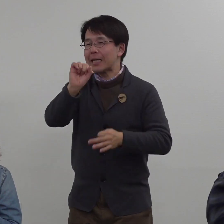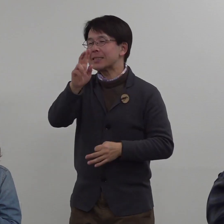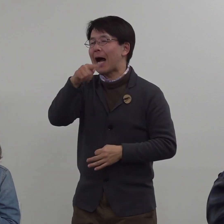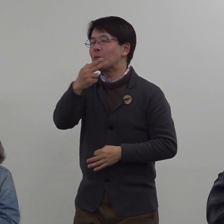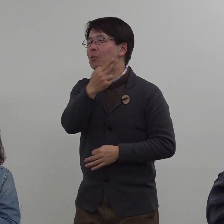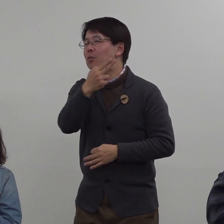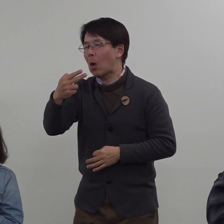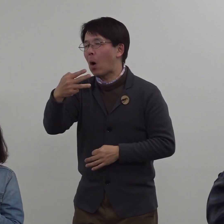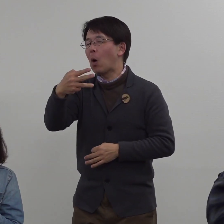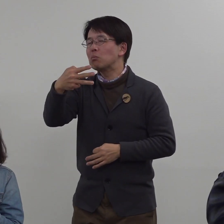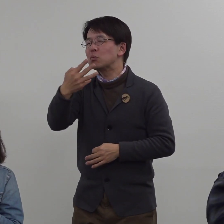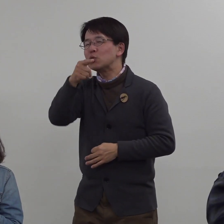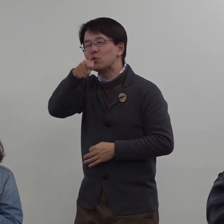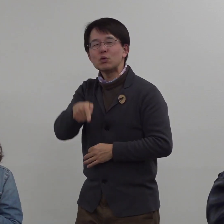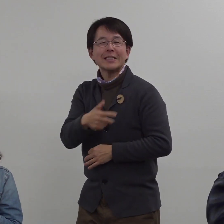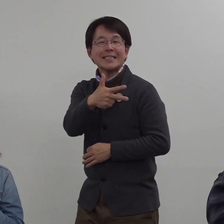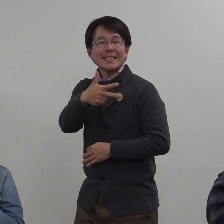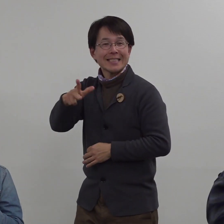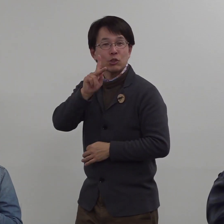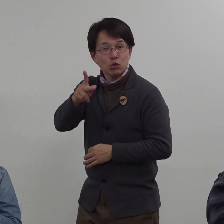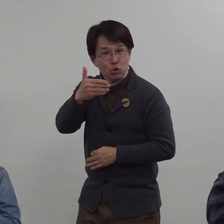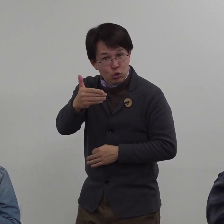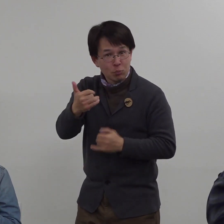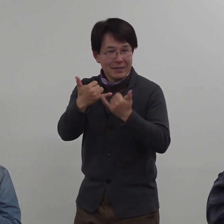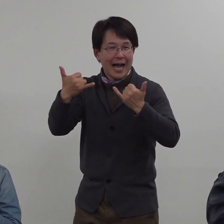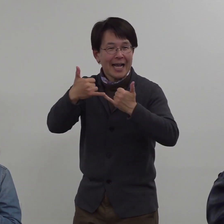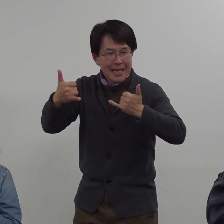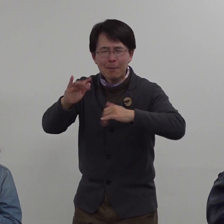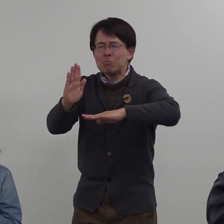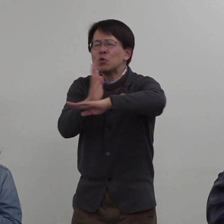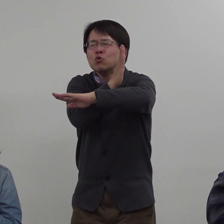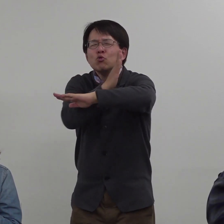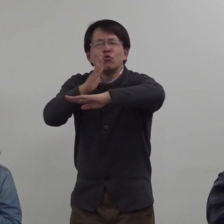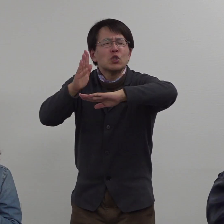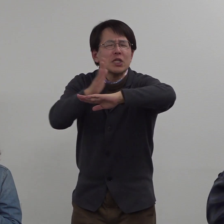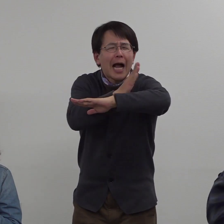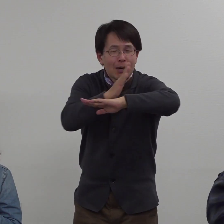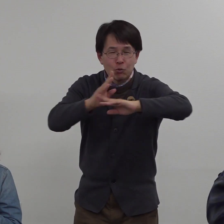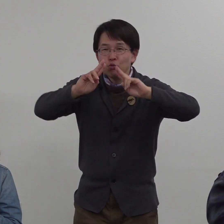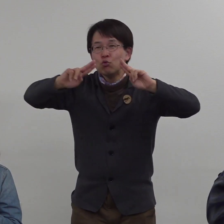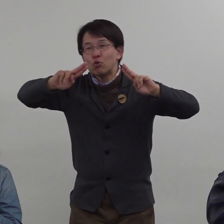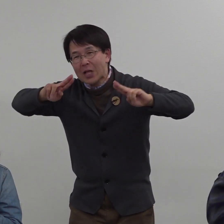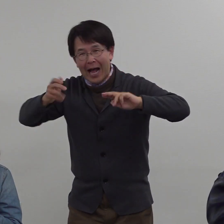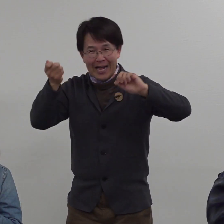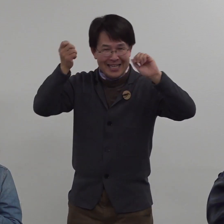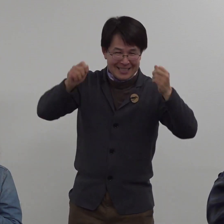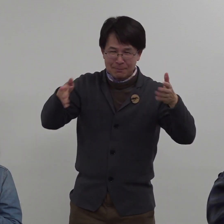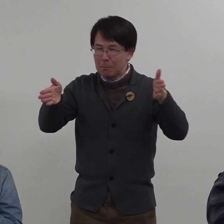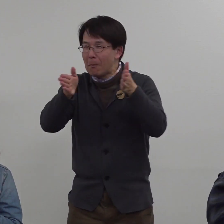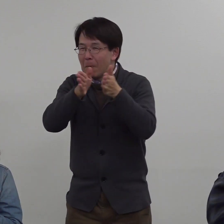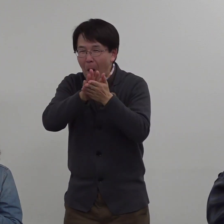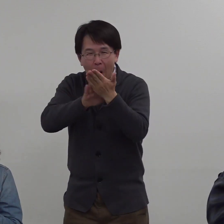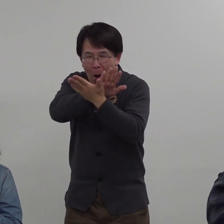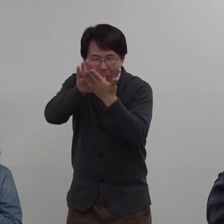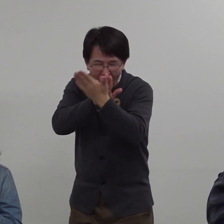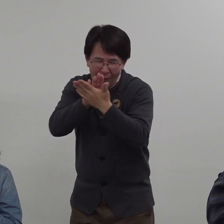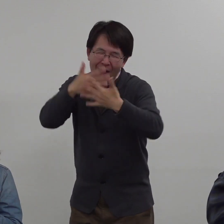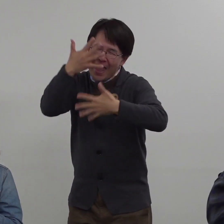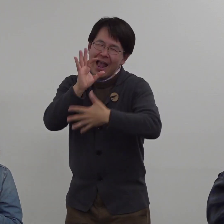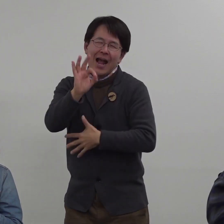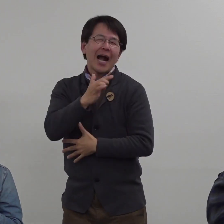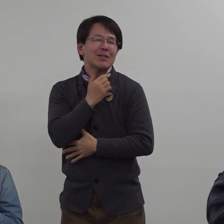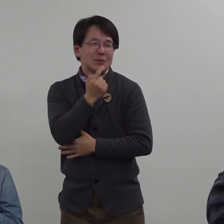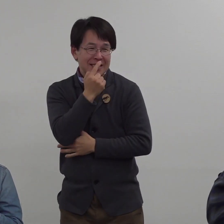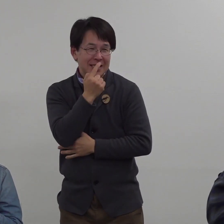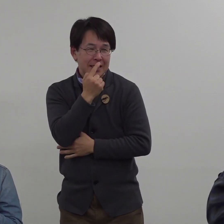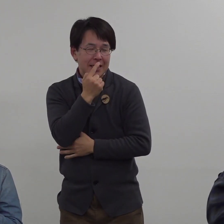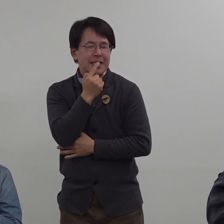ミュージカル系の映画 が大好きだったんですね なので聞こえなくなって映画を楽しむ というときも